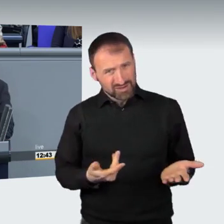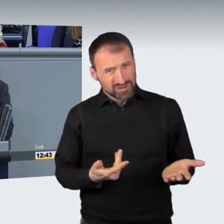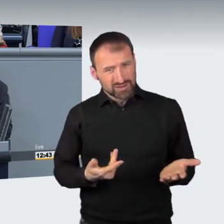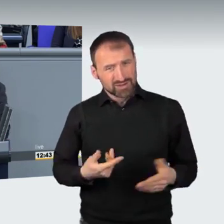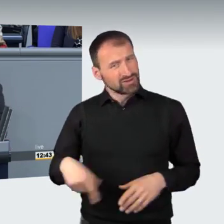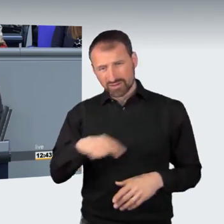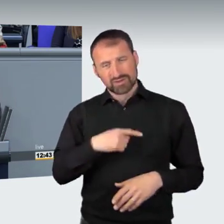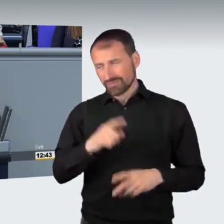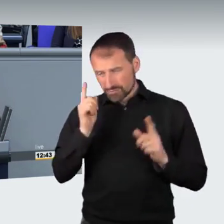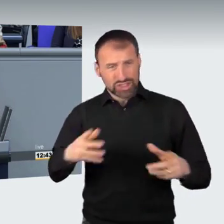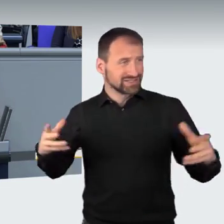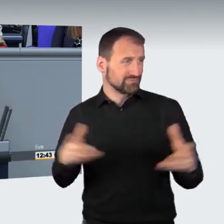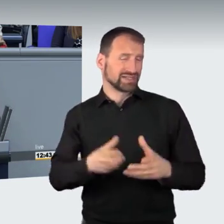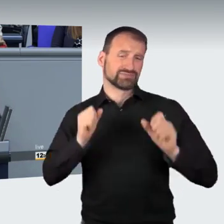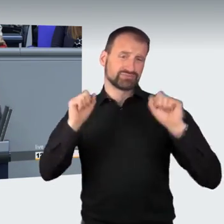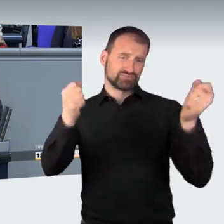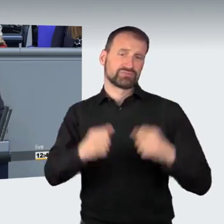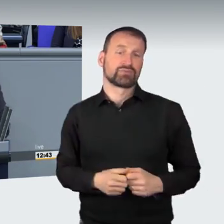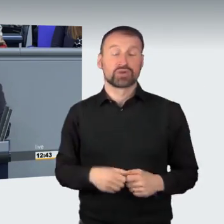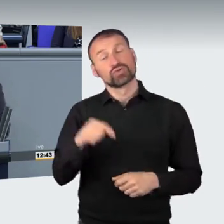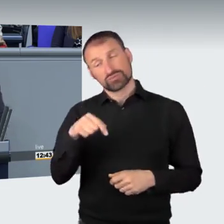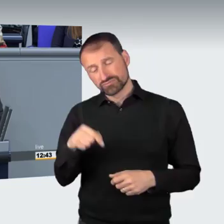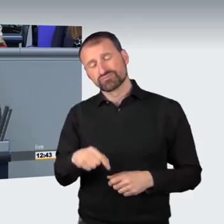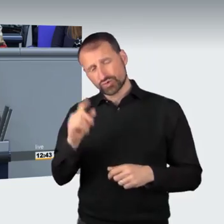Instrument für mehr Wohnungsbau. Wir verabschieden heute Abend